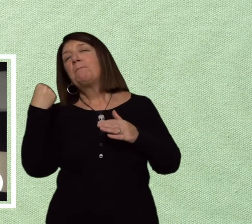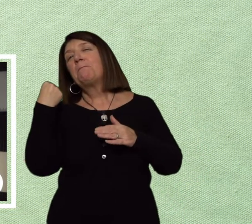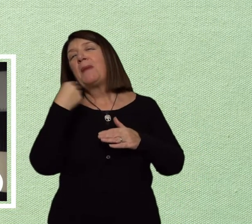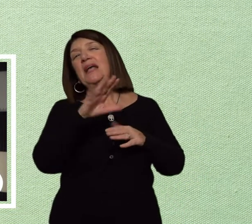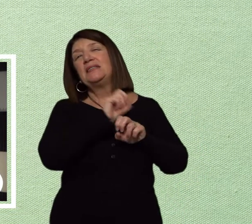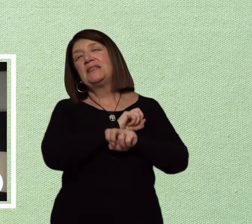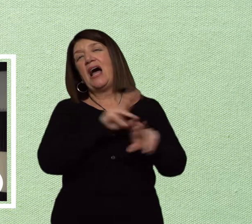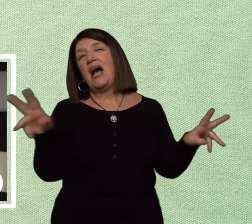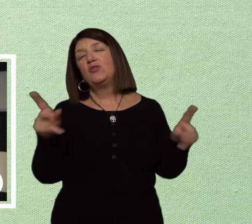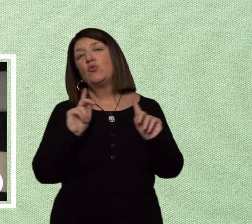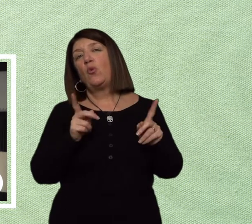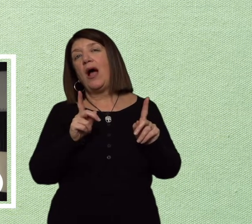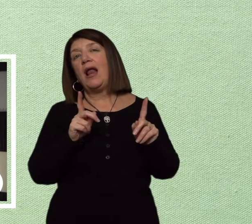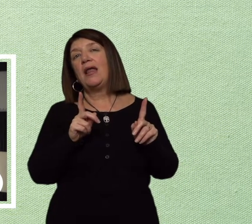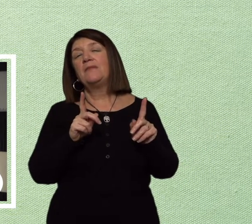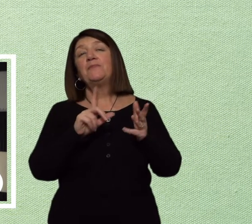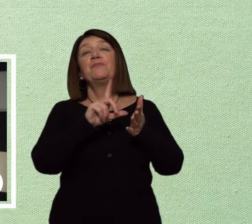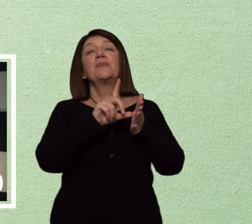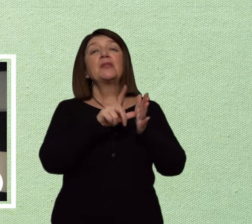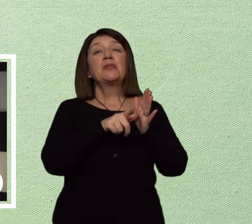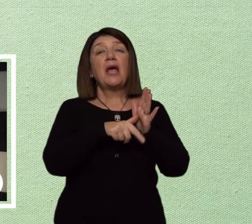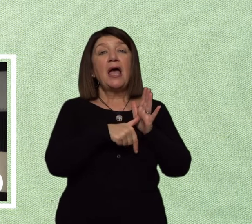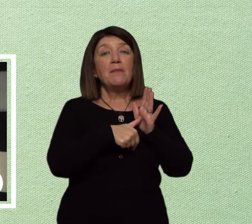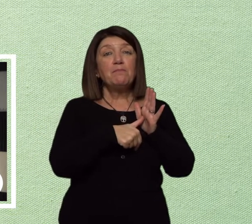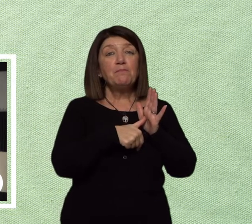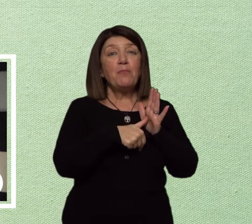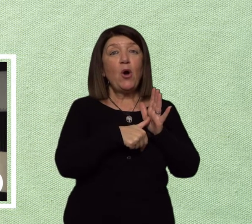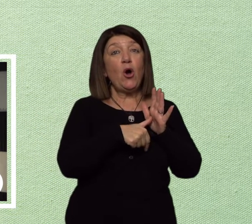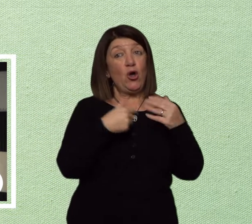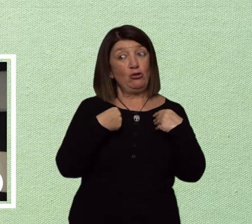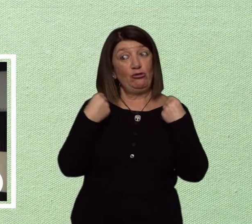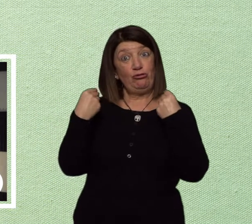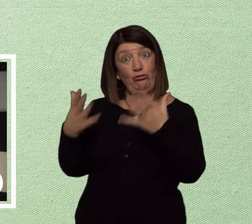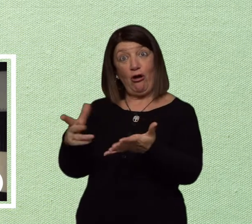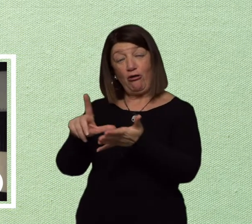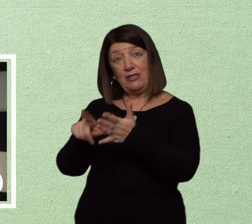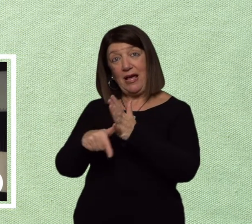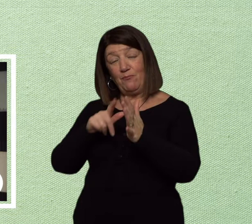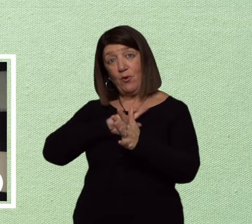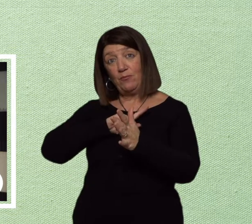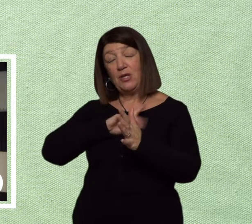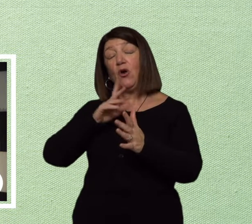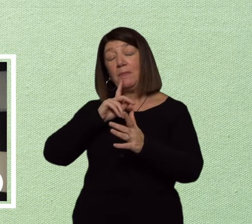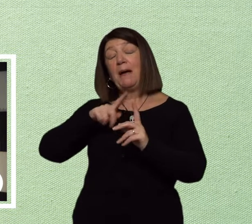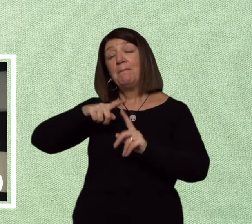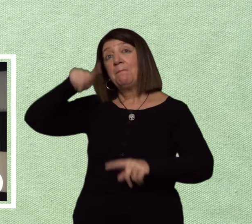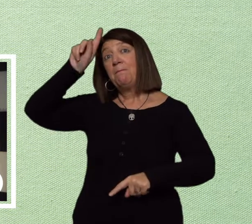il tempo va dato e va anche preteso, il tempo è una variabile importantissima e fondamentale